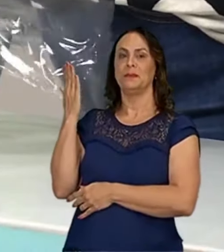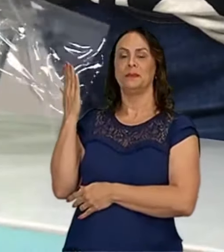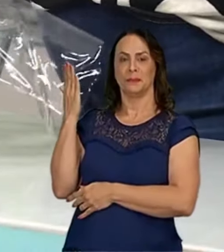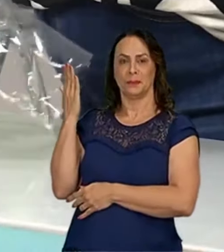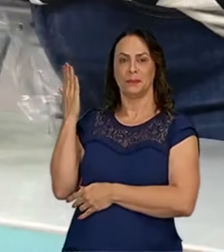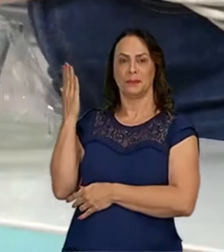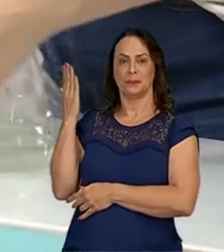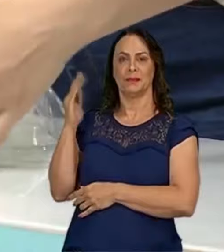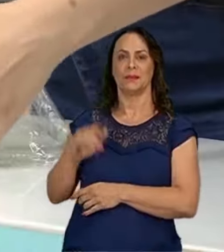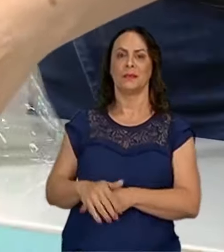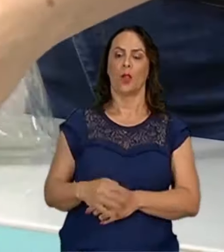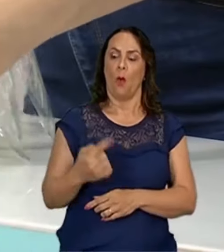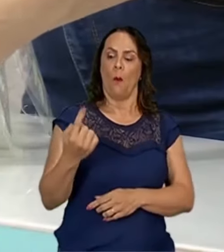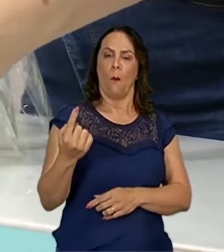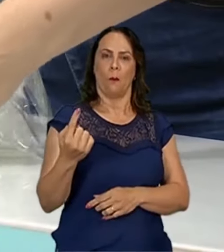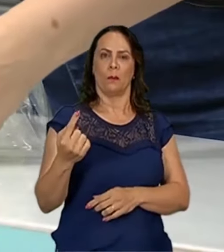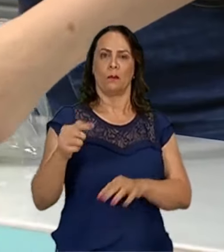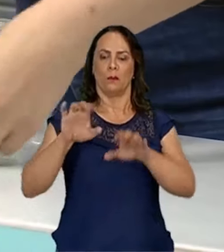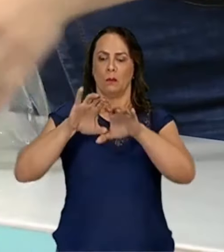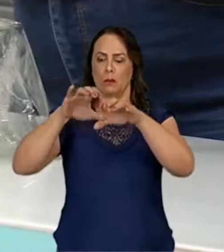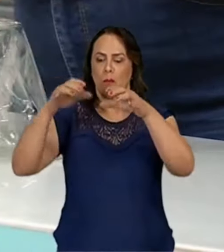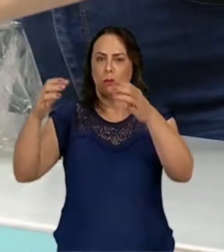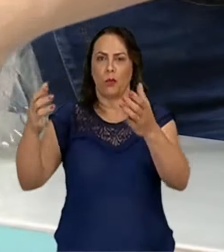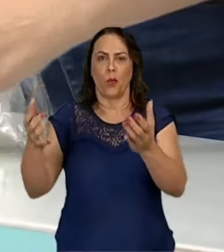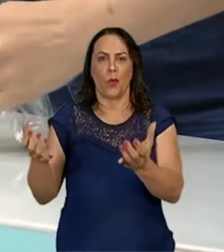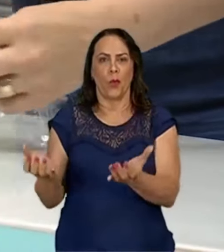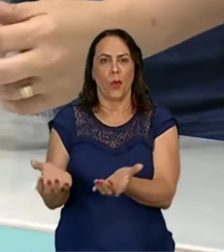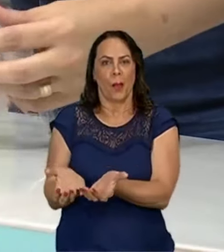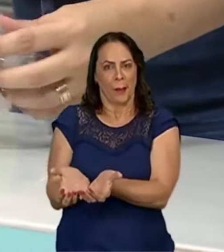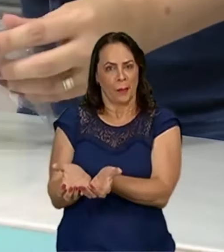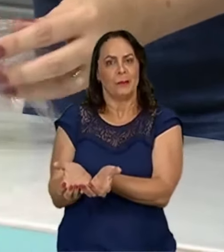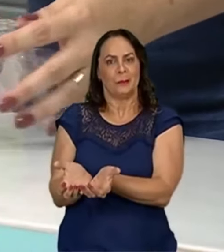desse recipiente, do recipiente da esquerda, e vou tampar